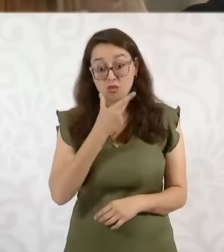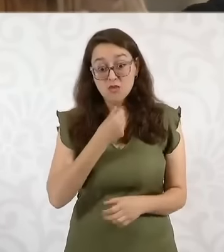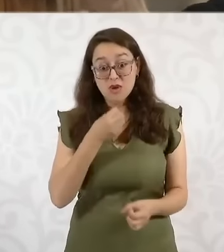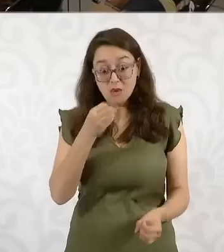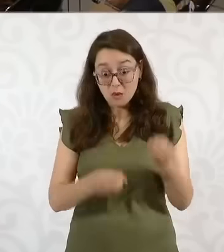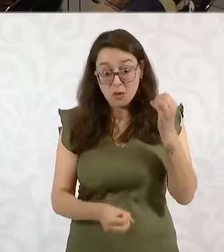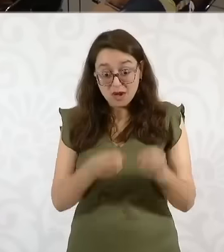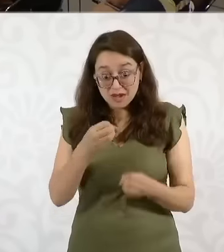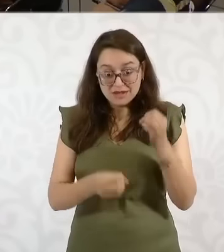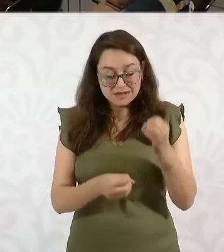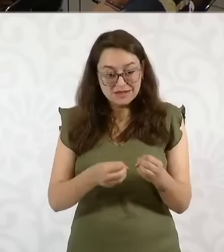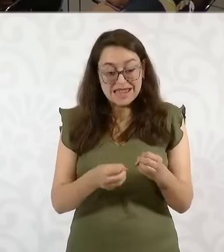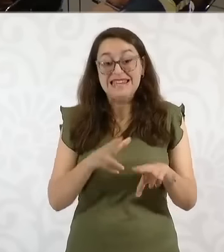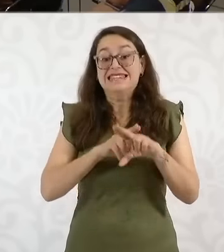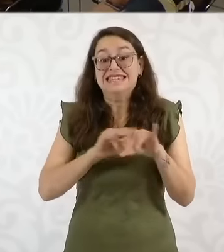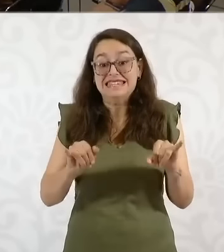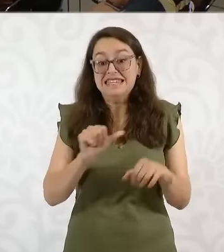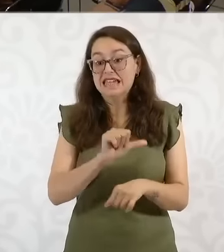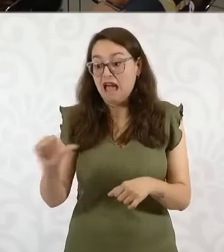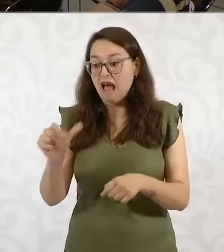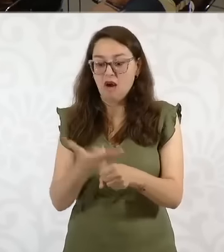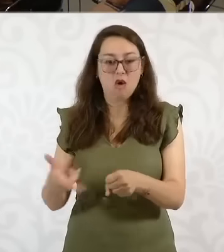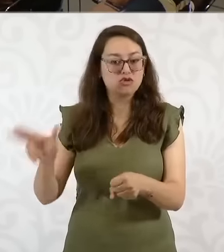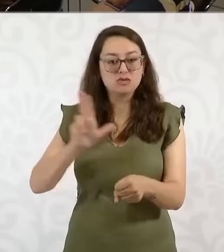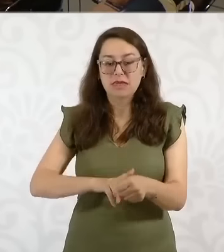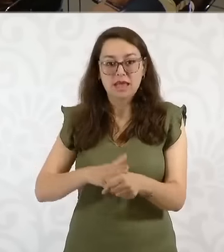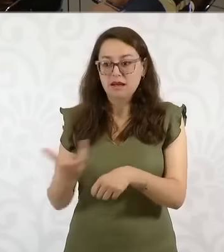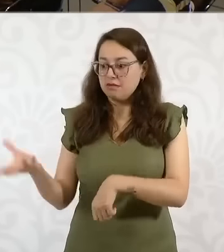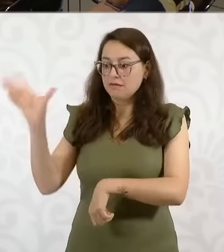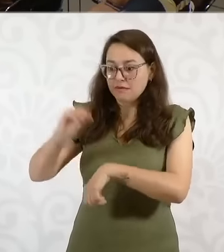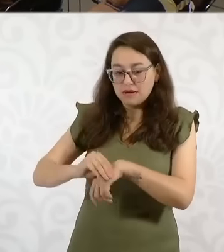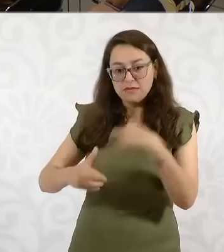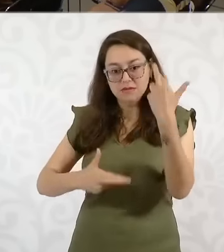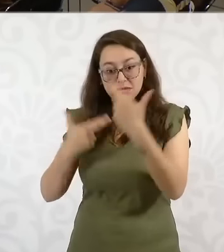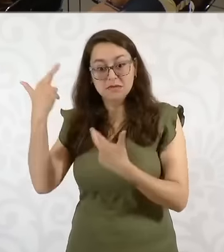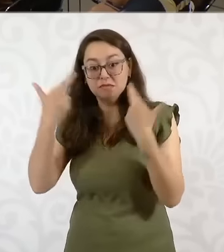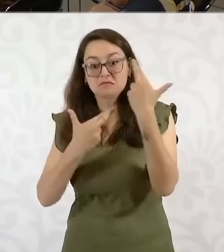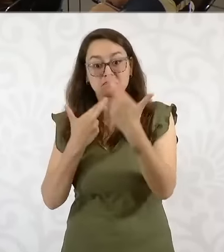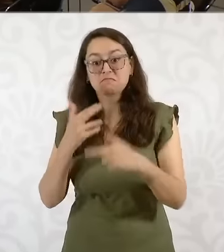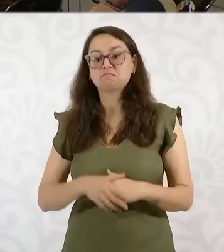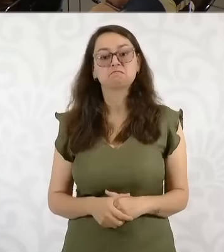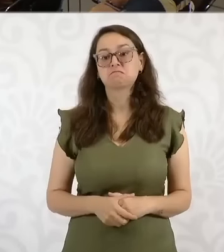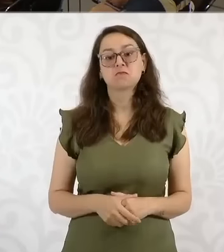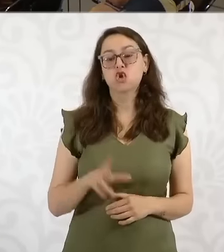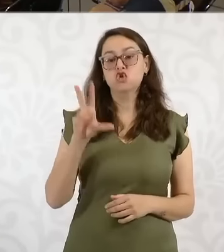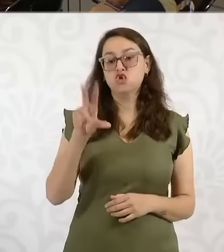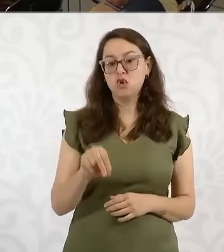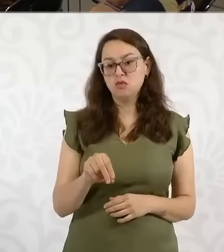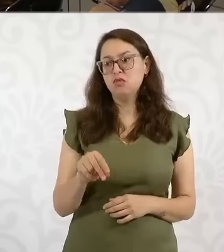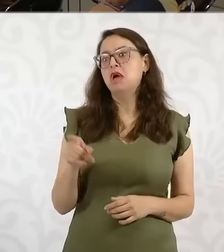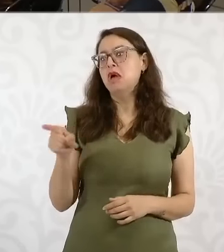Quevedo pueda ser atendida en una clínica privada. Solamente autoriza que sea en el Hospital General.